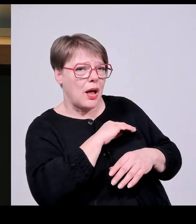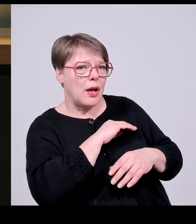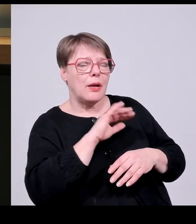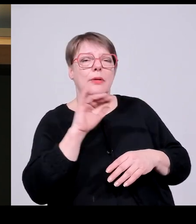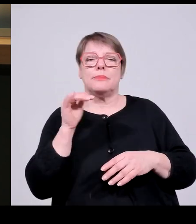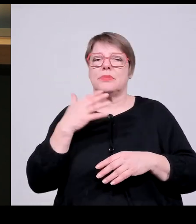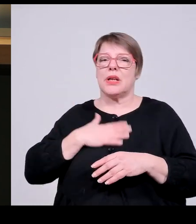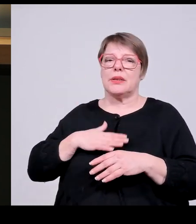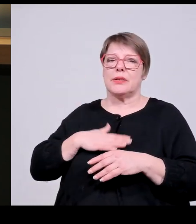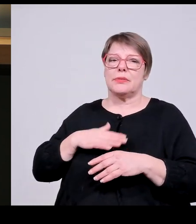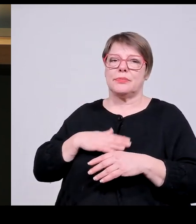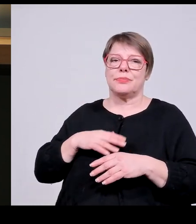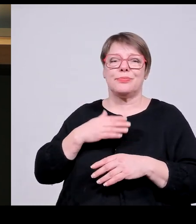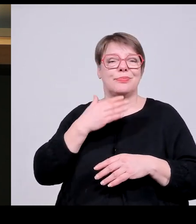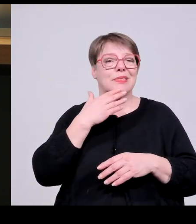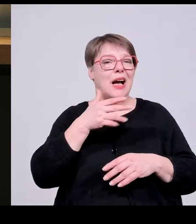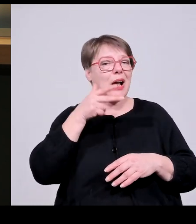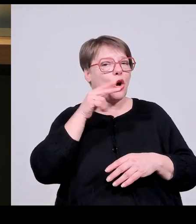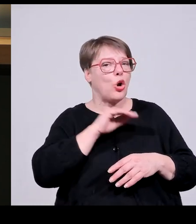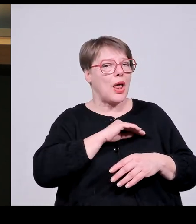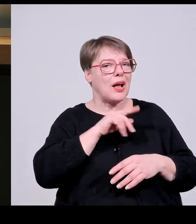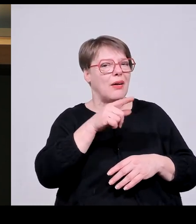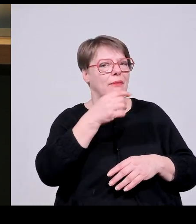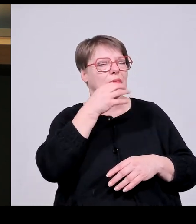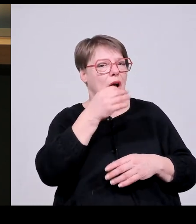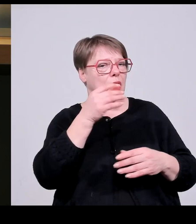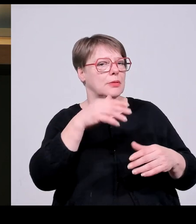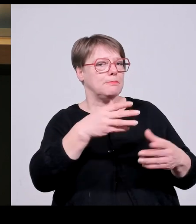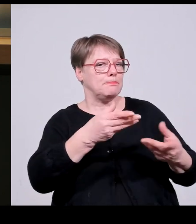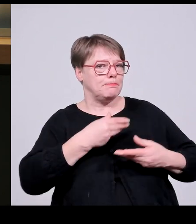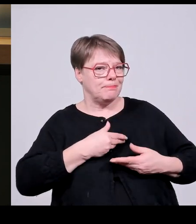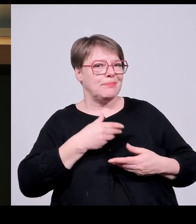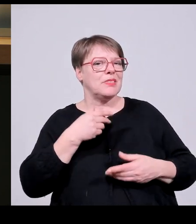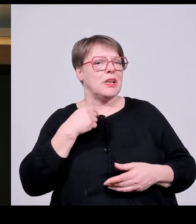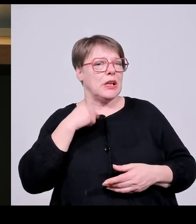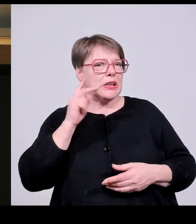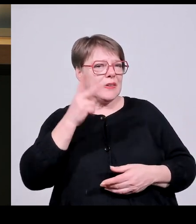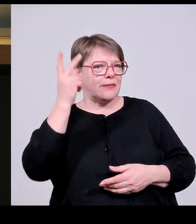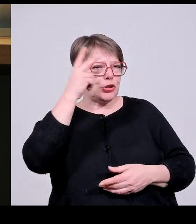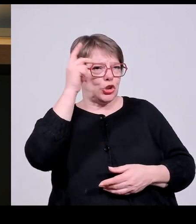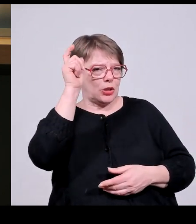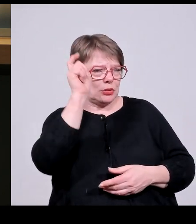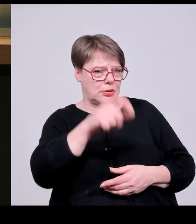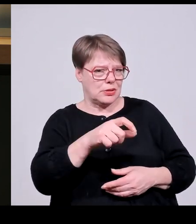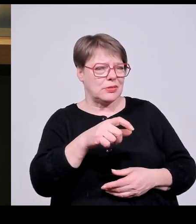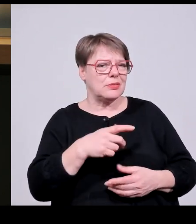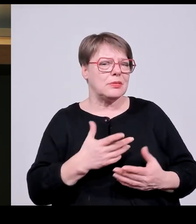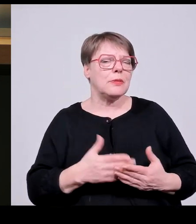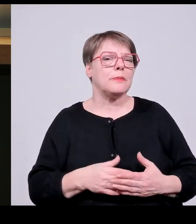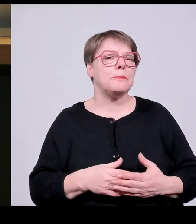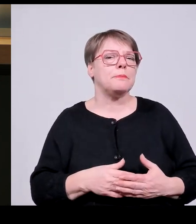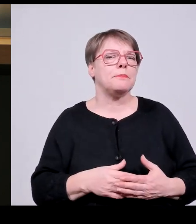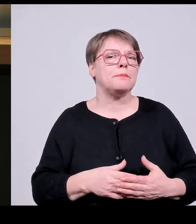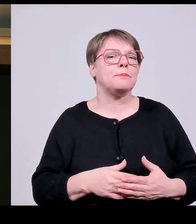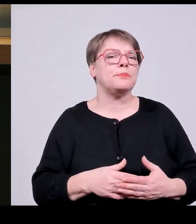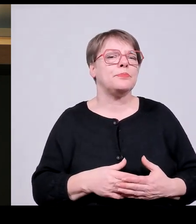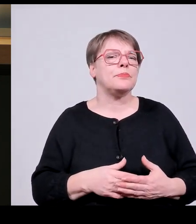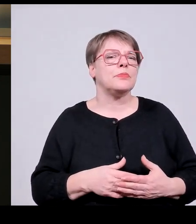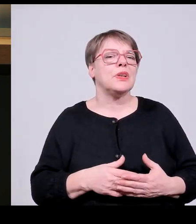dass die Grüne Verkehrs-. Straßen- Baupolitik